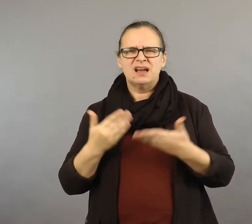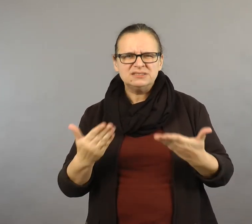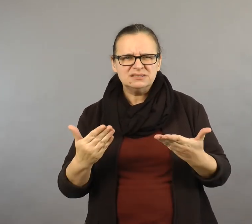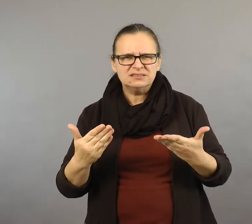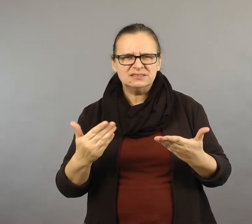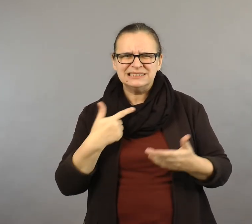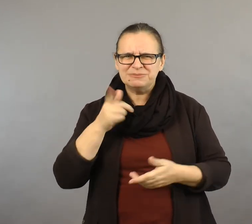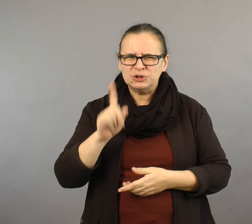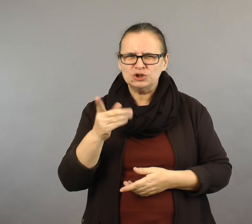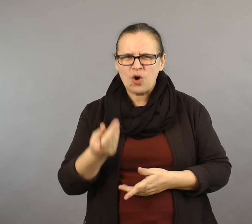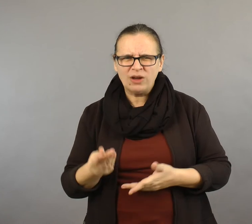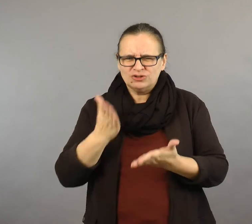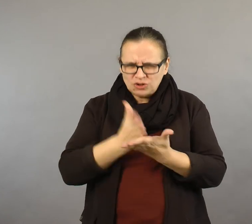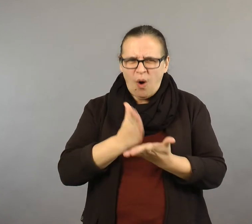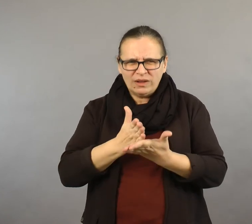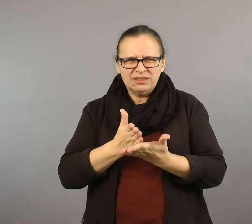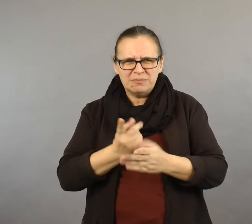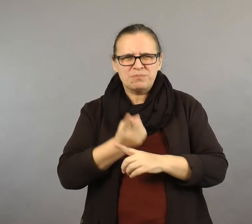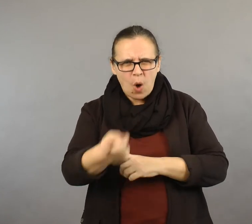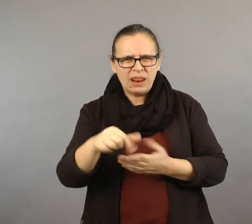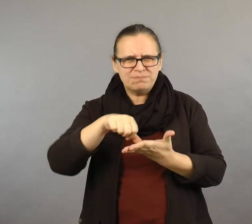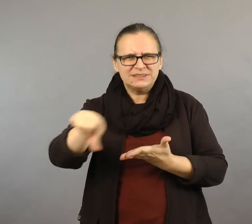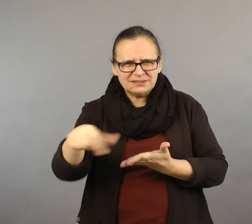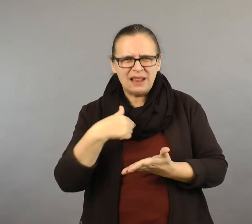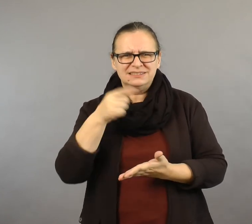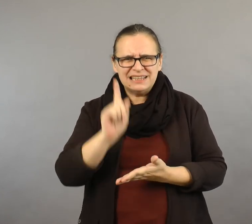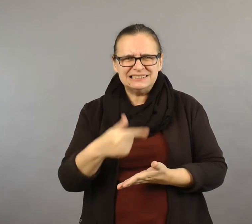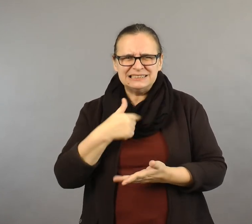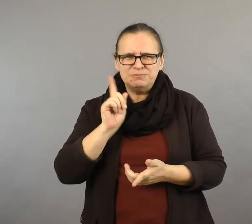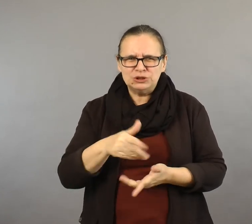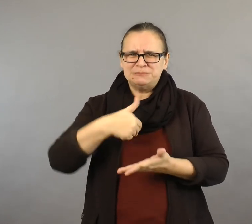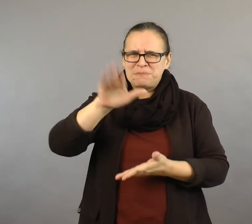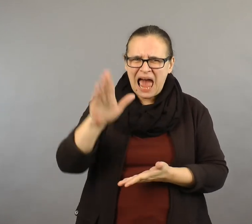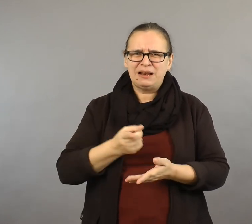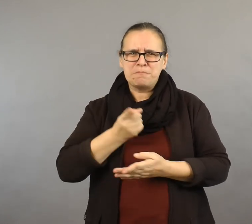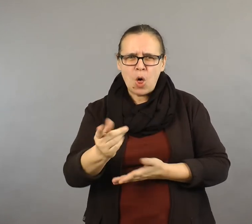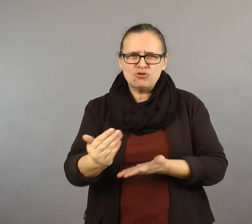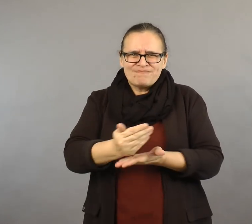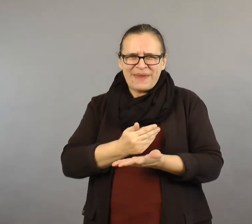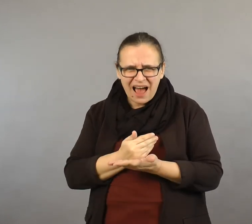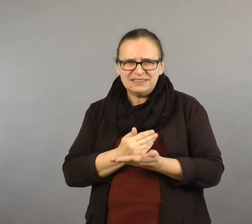Und sie fragen sich, warum sie jetzt noch mehr bezahlen sollen